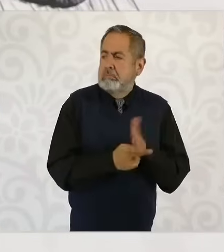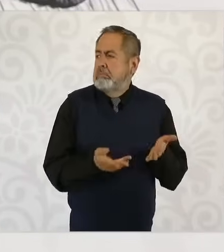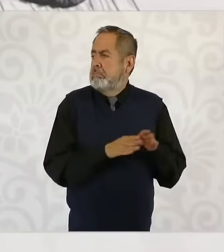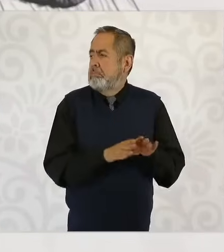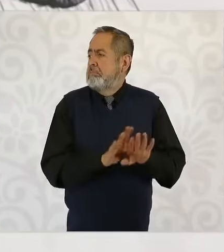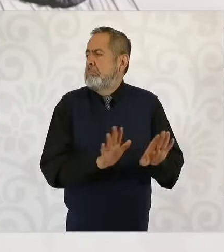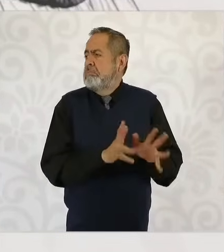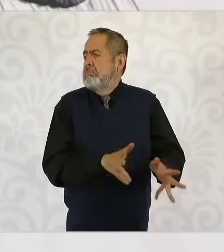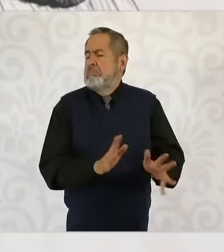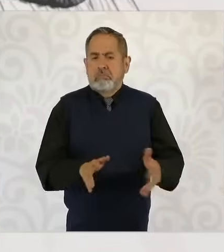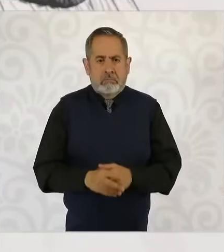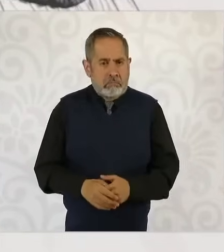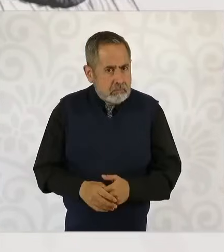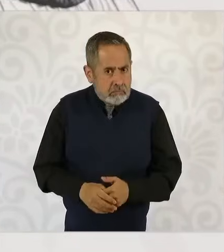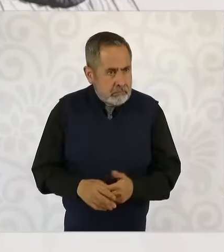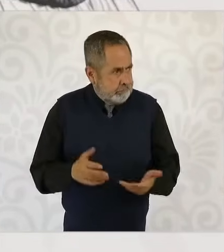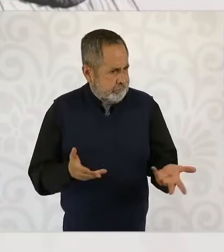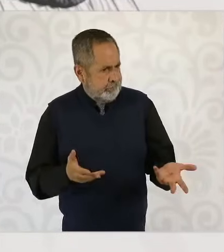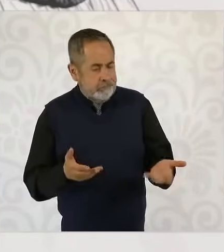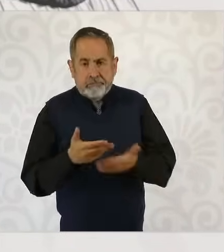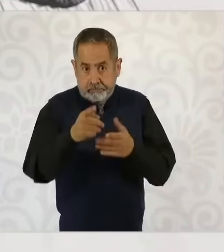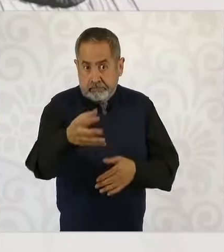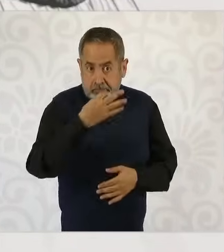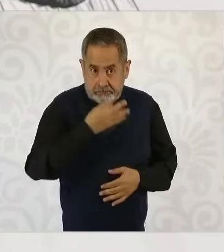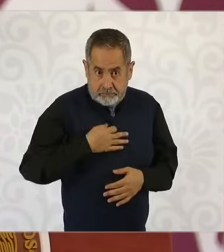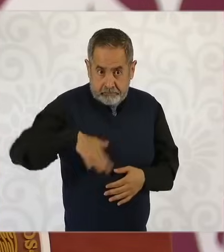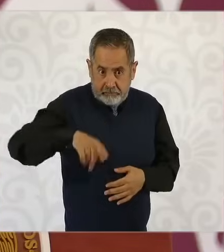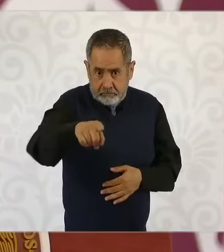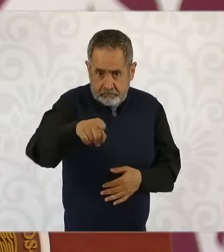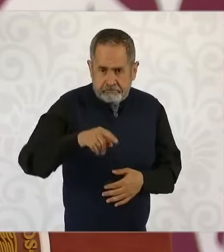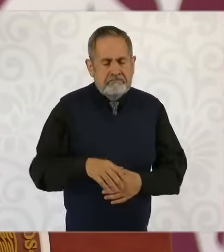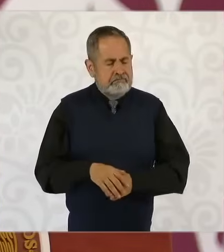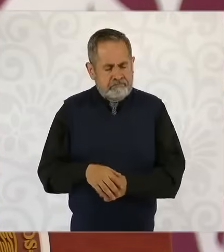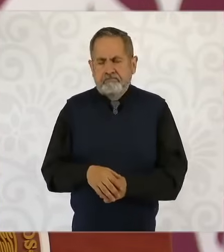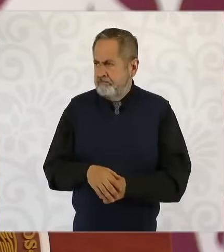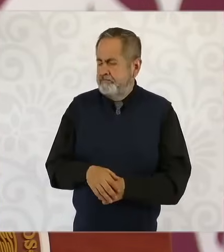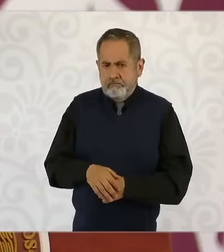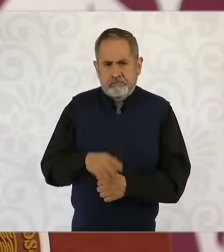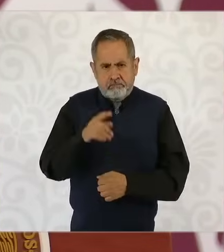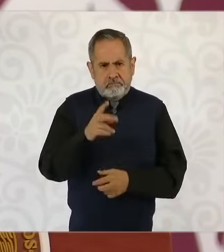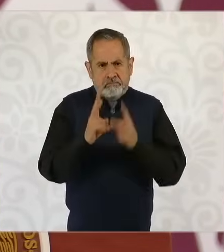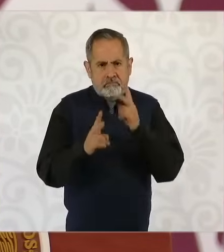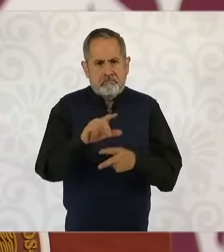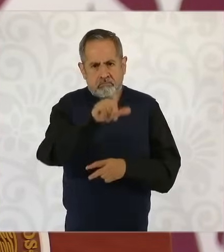y ahora esto que mencionas vamos a ver hablamos ya después en otra